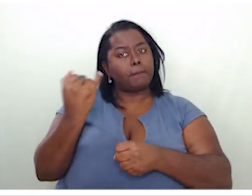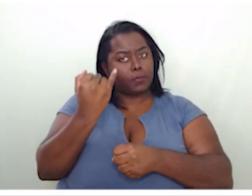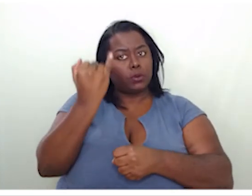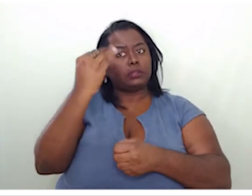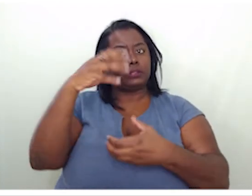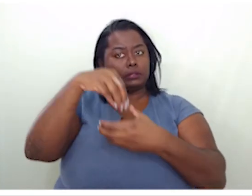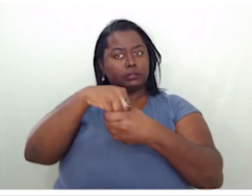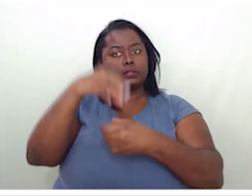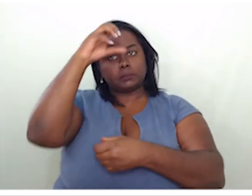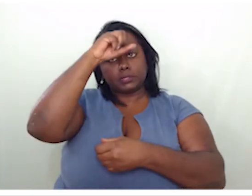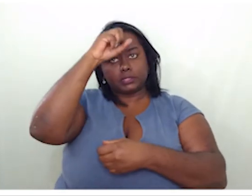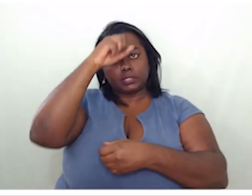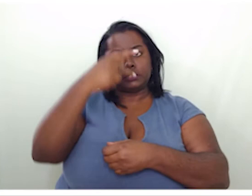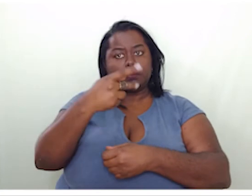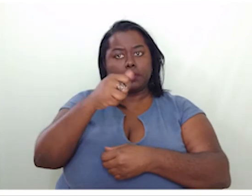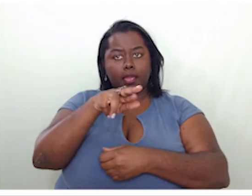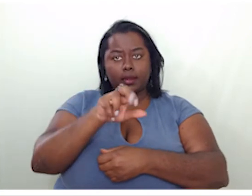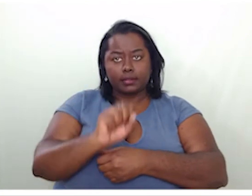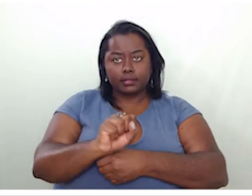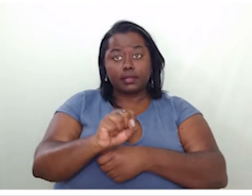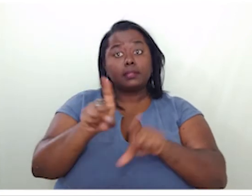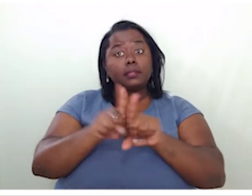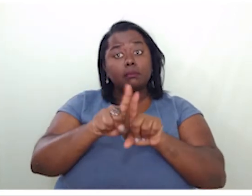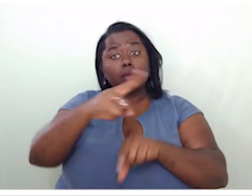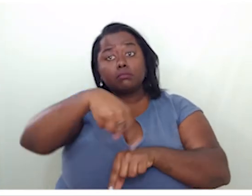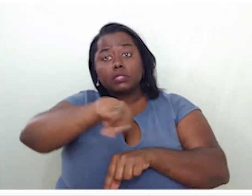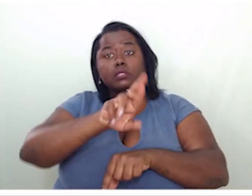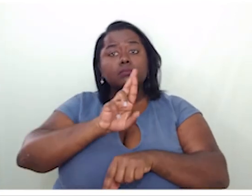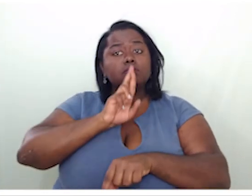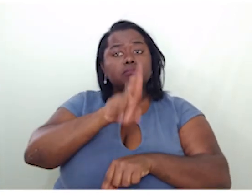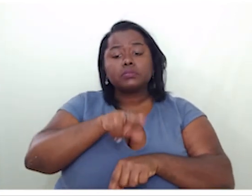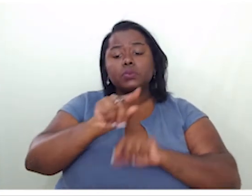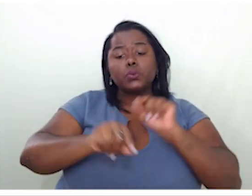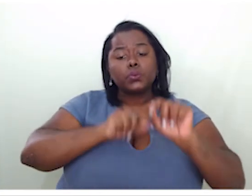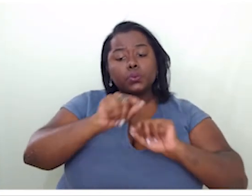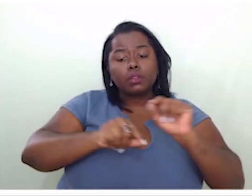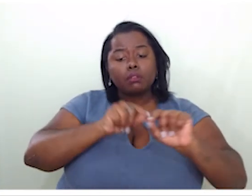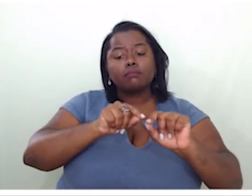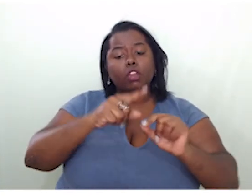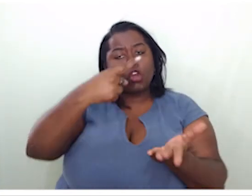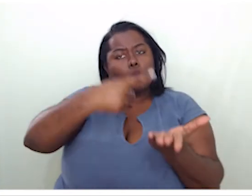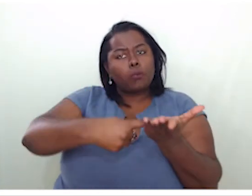Un grupo dijo que el aprendizaje entre pares es el tipo de trabajo en el que,